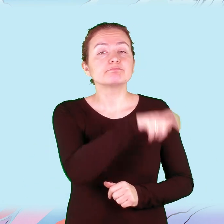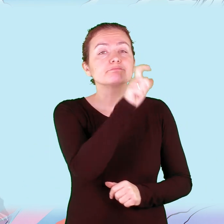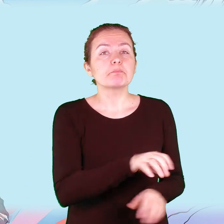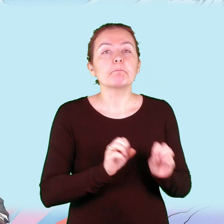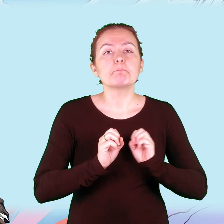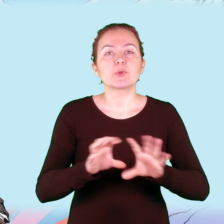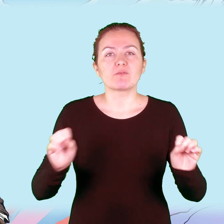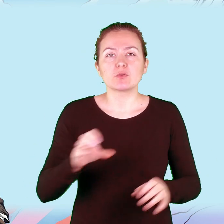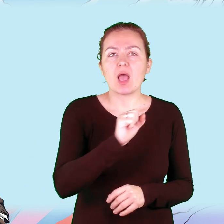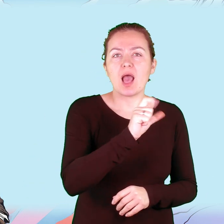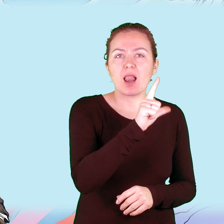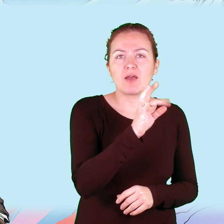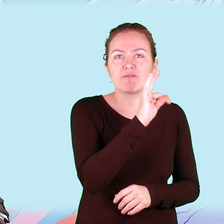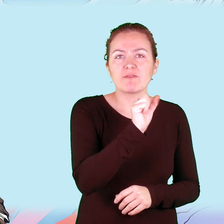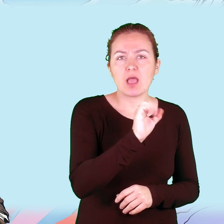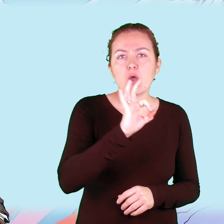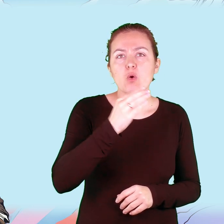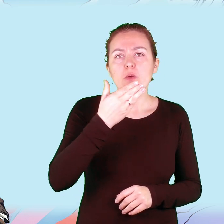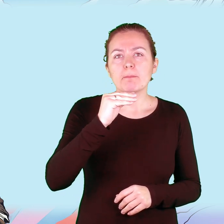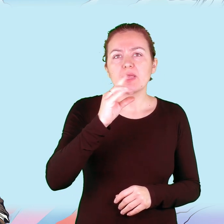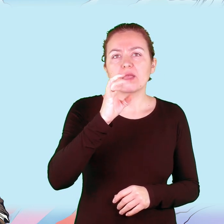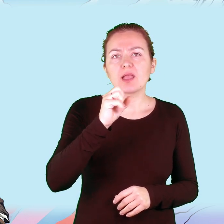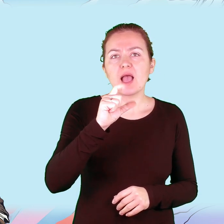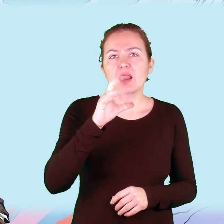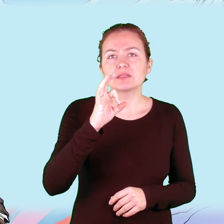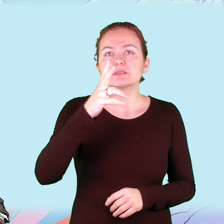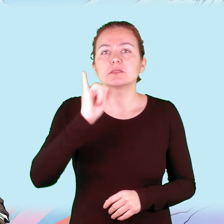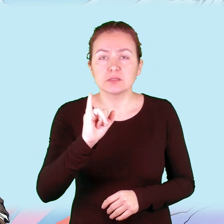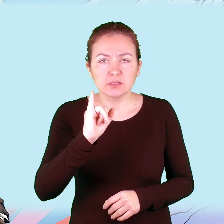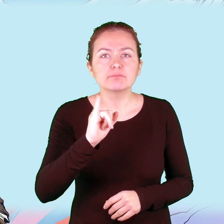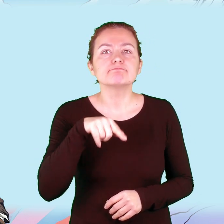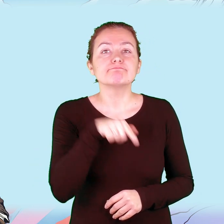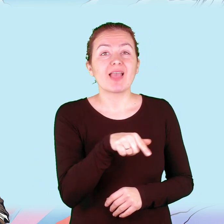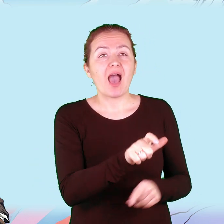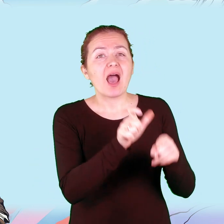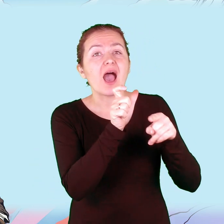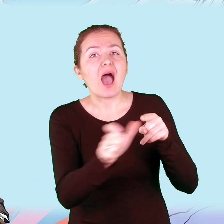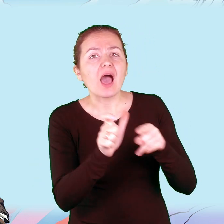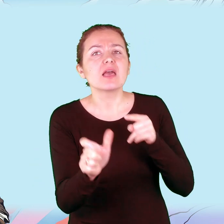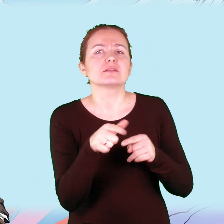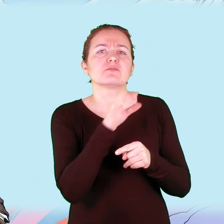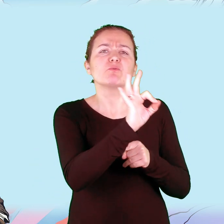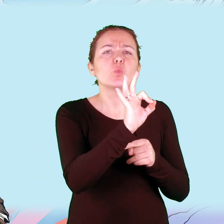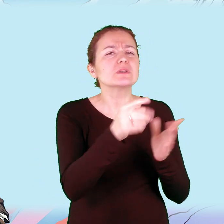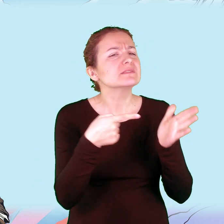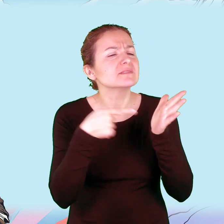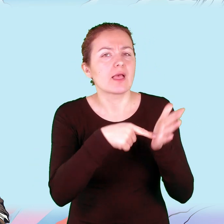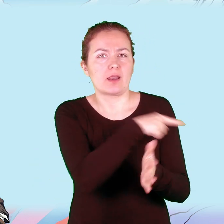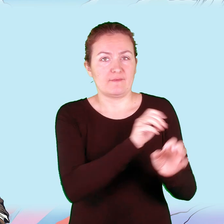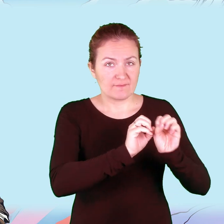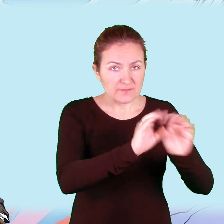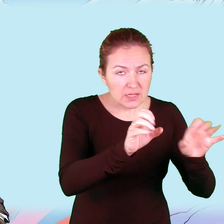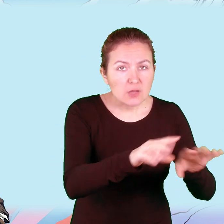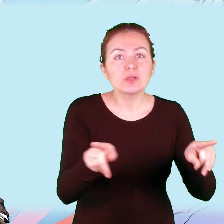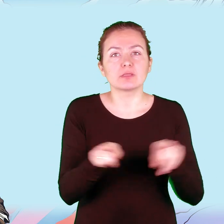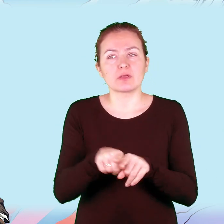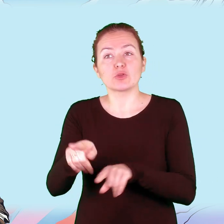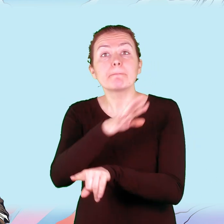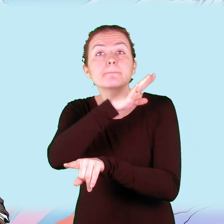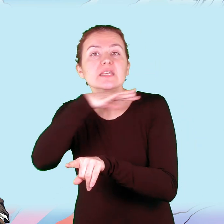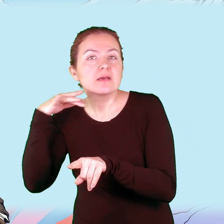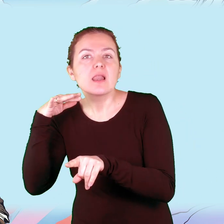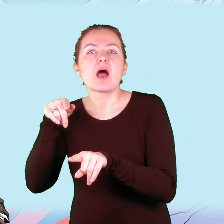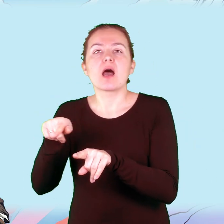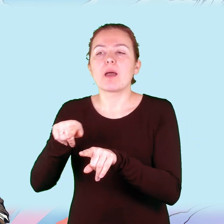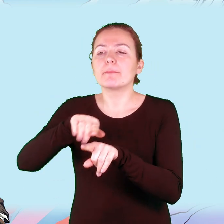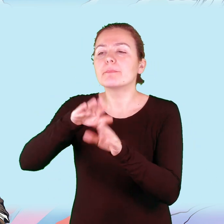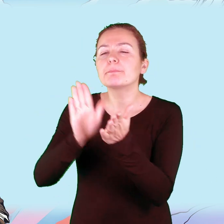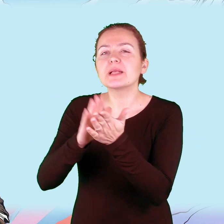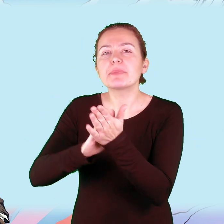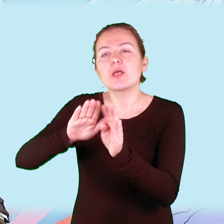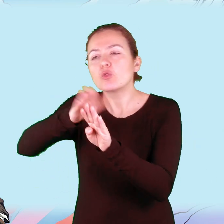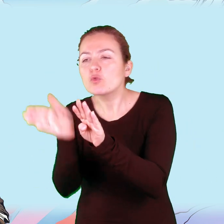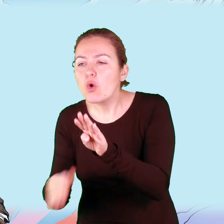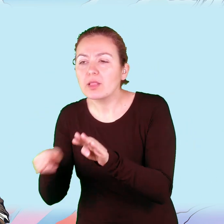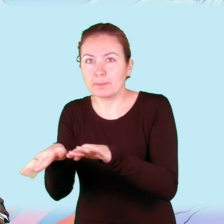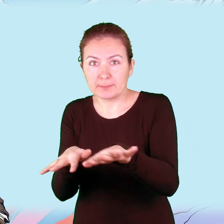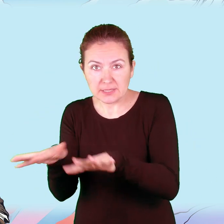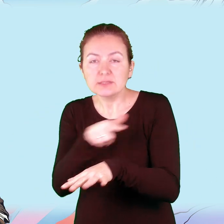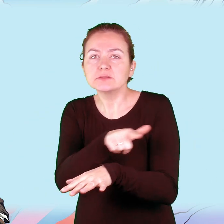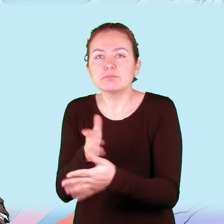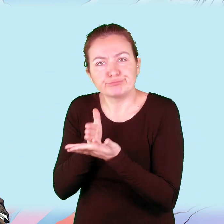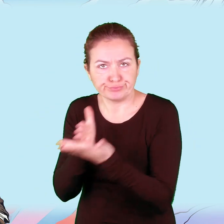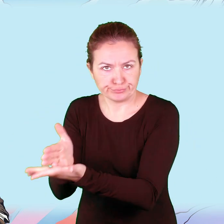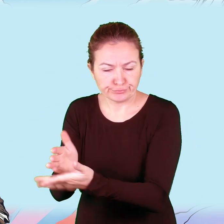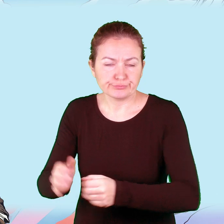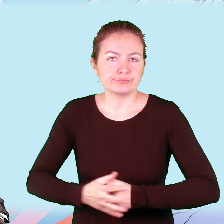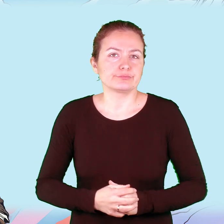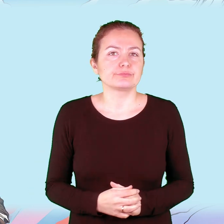• Profesor Alfa Omegalski – tłumaczy Aleksowi jego misję oraz pomaga Mili w Biblijnej Dolinie.